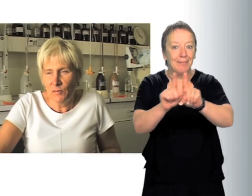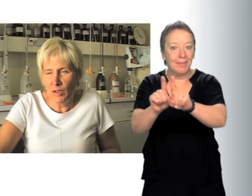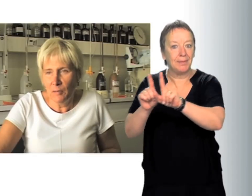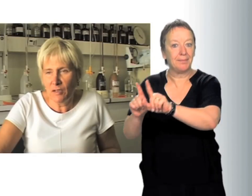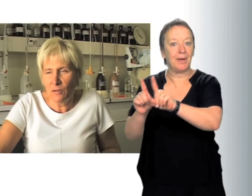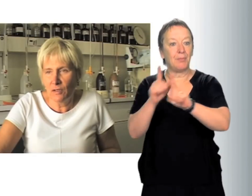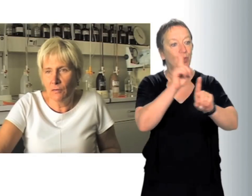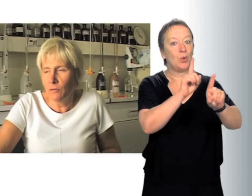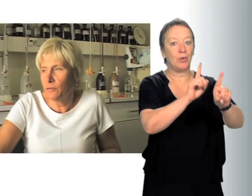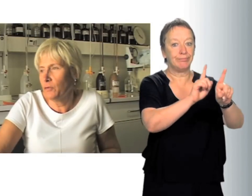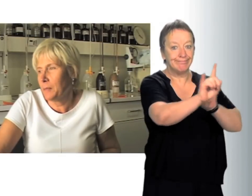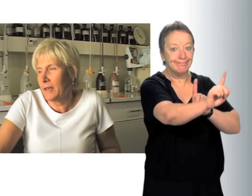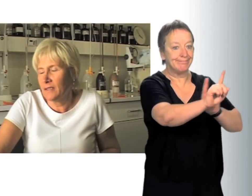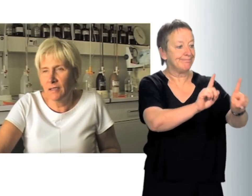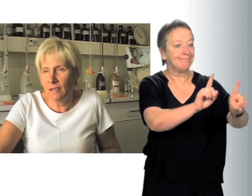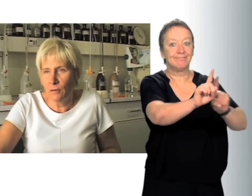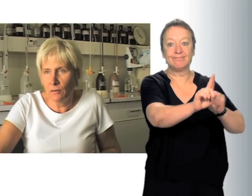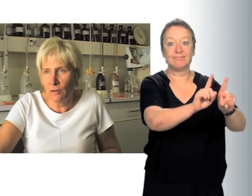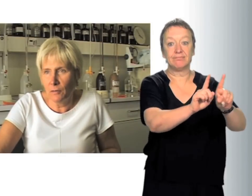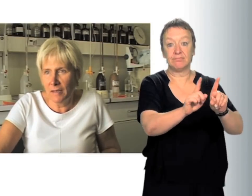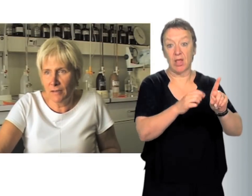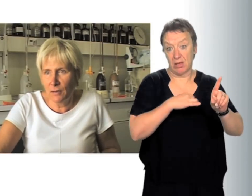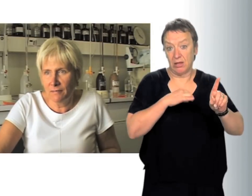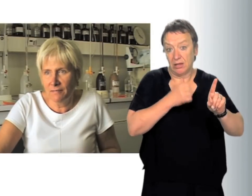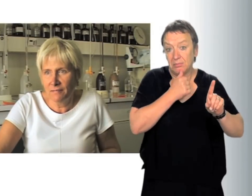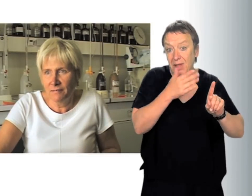Puis, il y a des personnes qui vont devoir partir. Alors, on remplace.